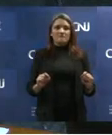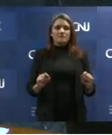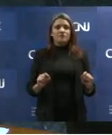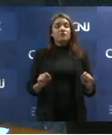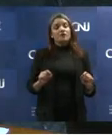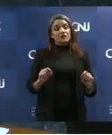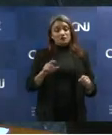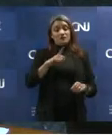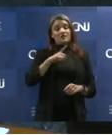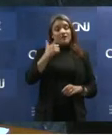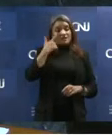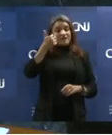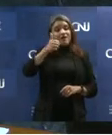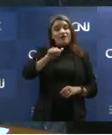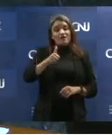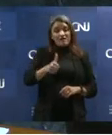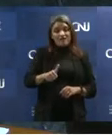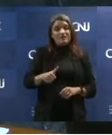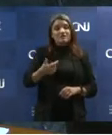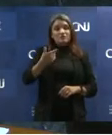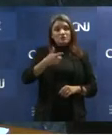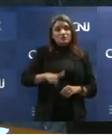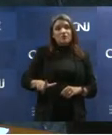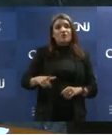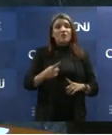exatamente porque a situação agora se estabiliza, porque havia